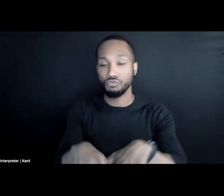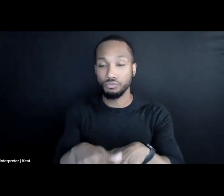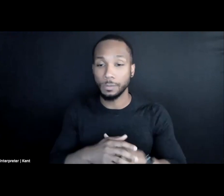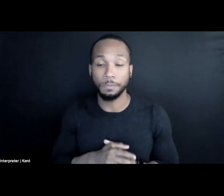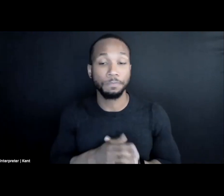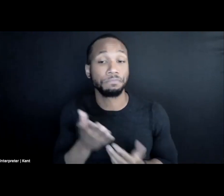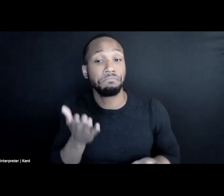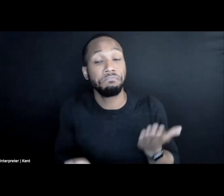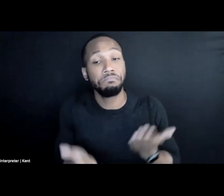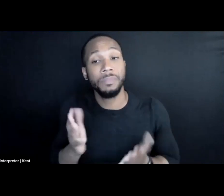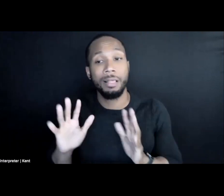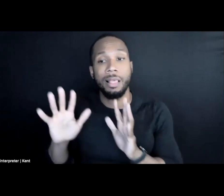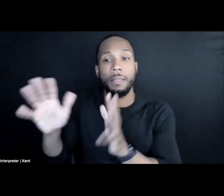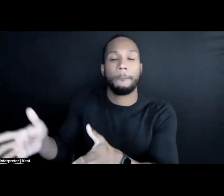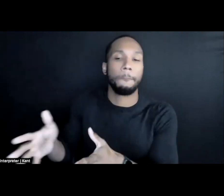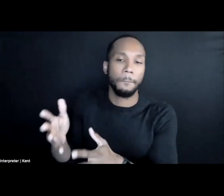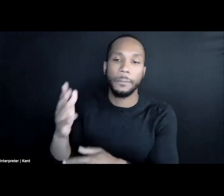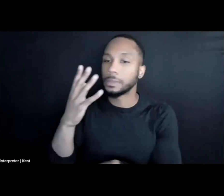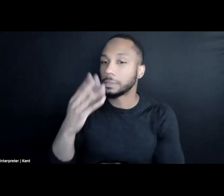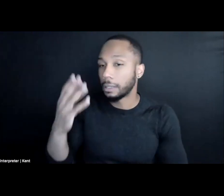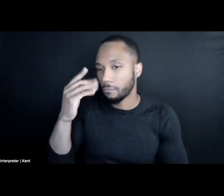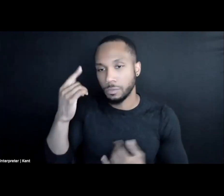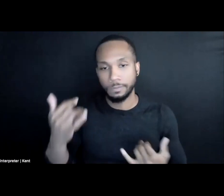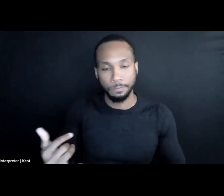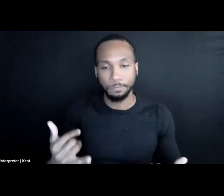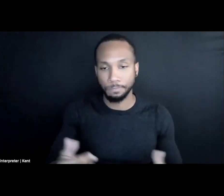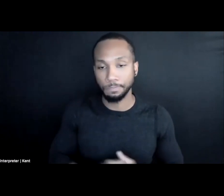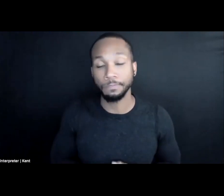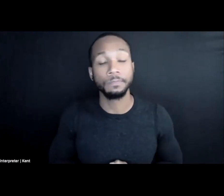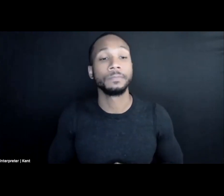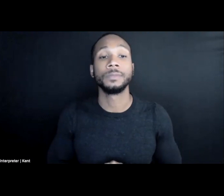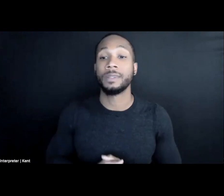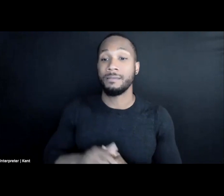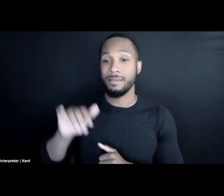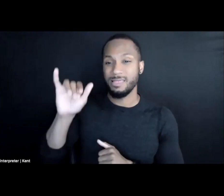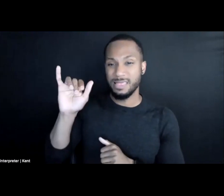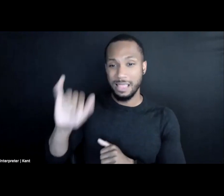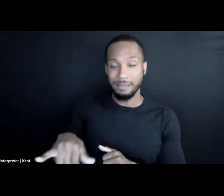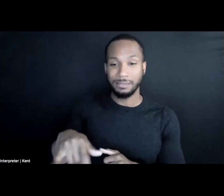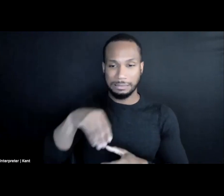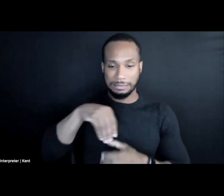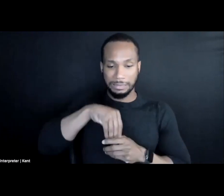Quizás dejarlos dormir, por ahora, en esa gaveta dentro de tu corazón,